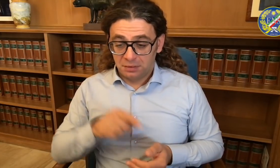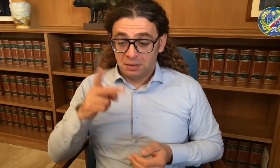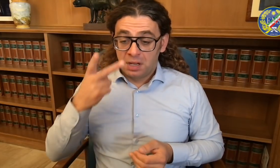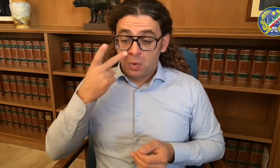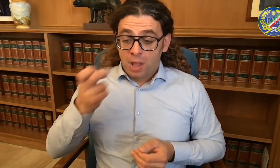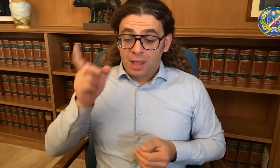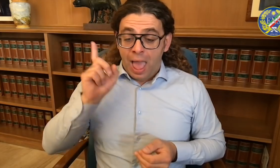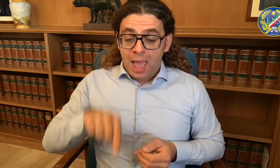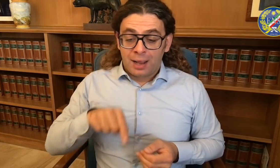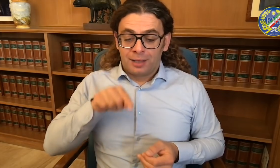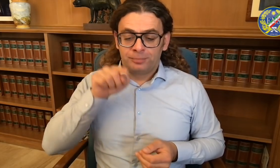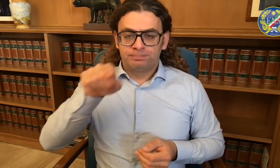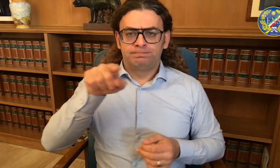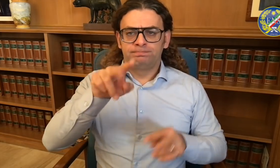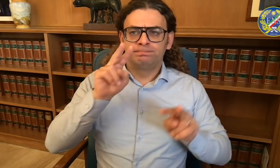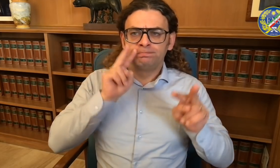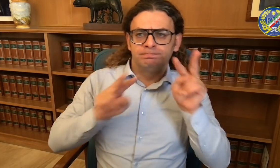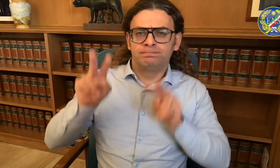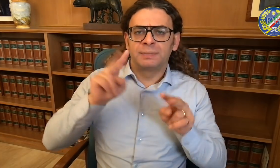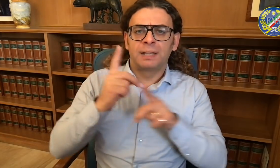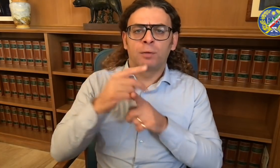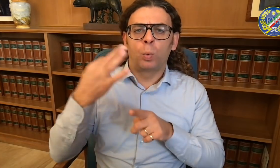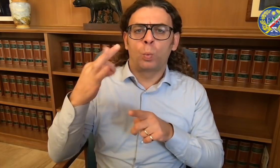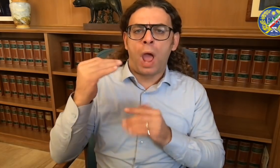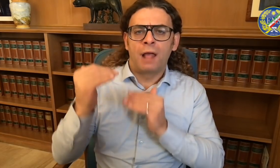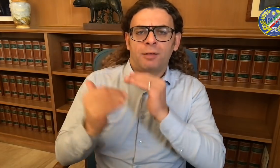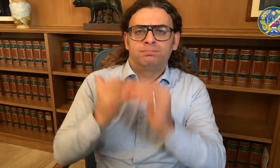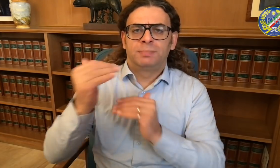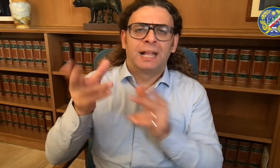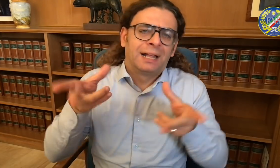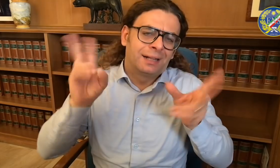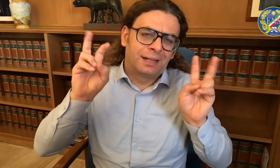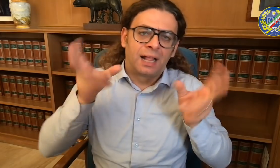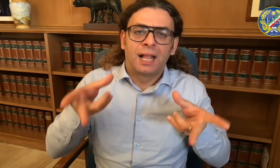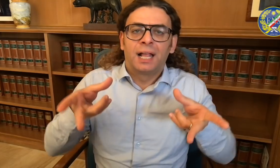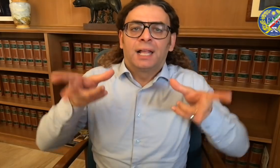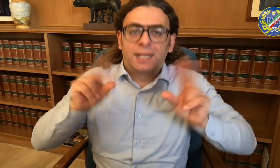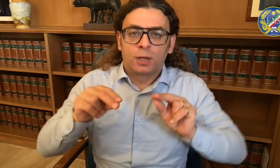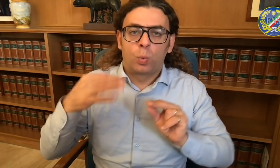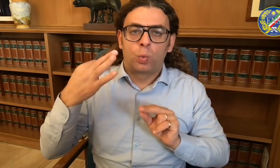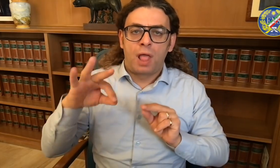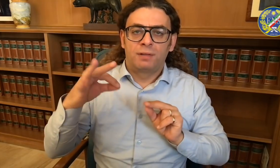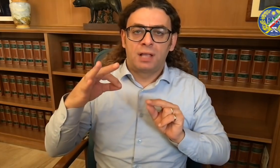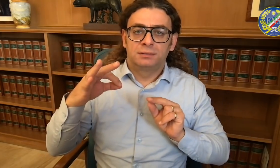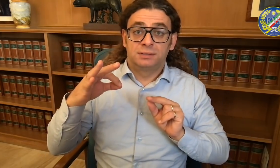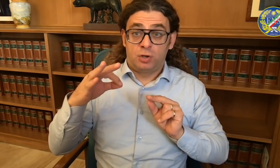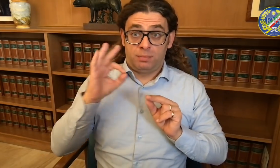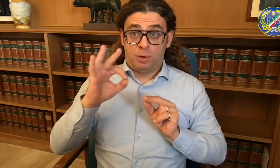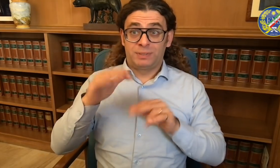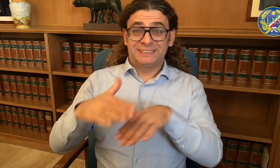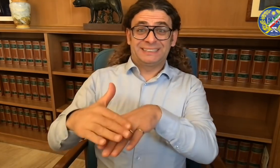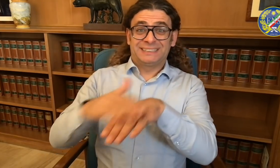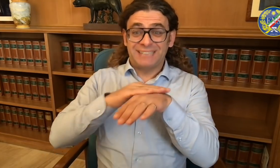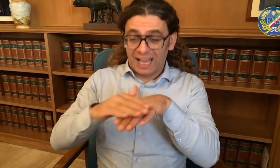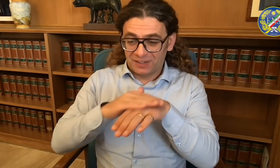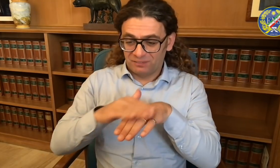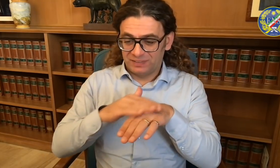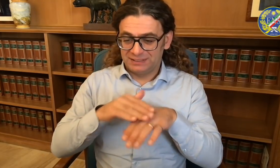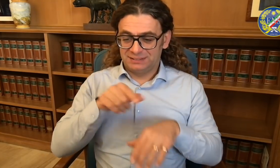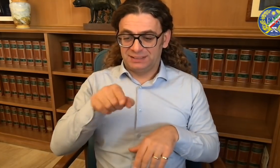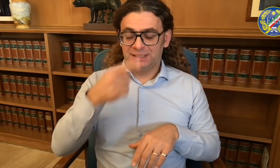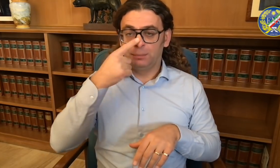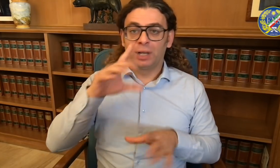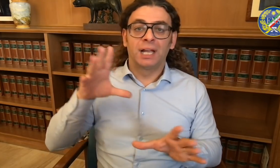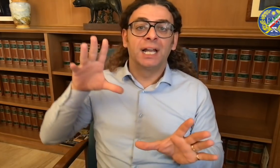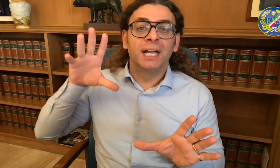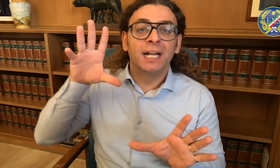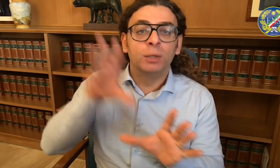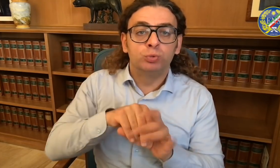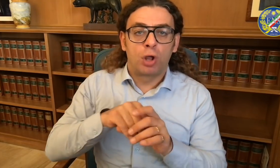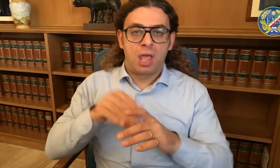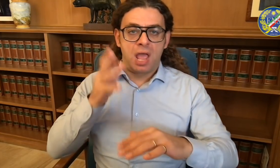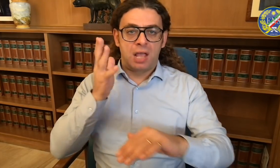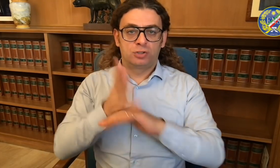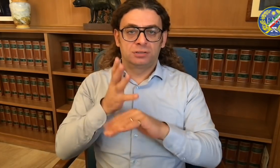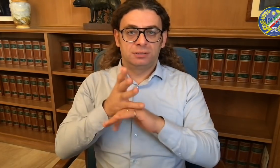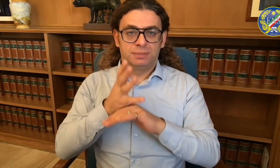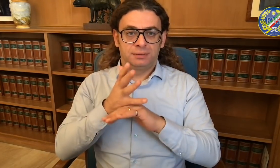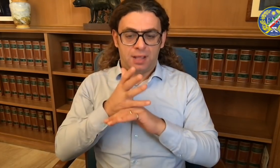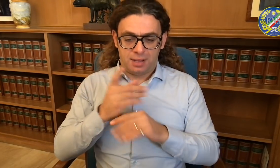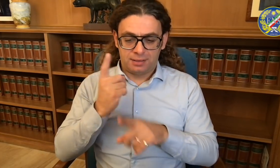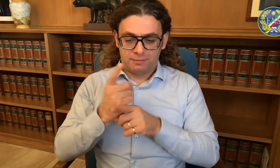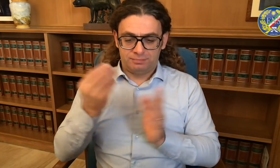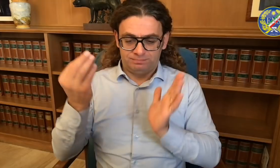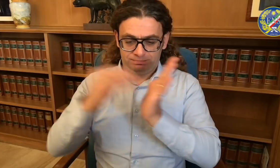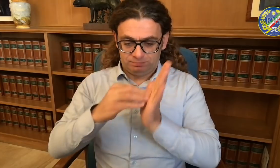L'azione riguarda anche la riqualificazione dei servizi in materia di inclusione e accessibilità.